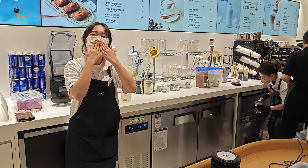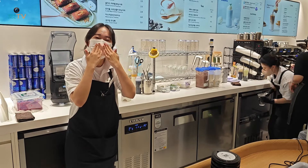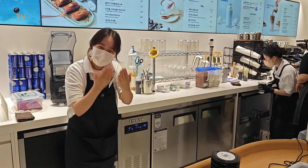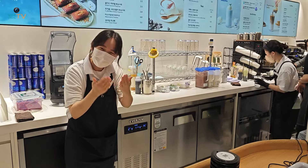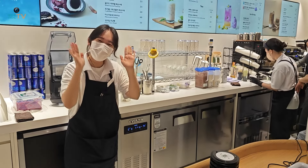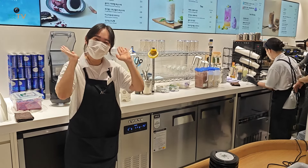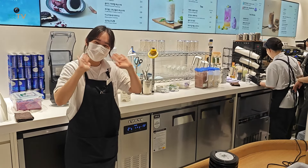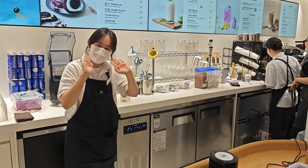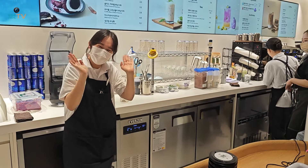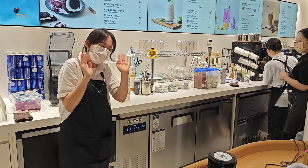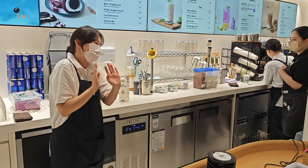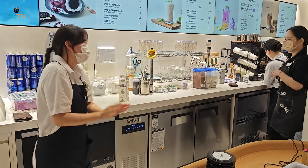Gracias. Adiós.